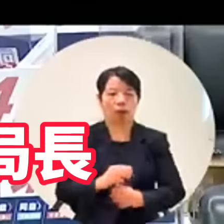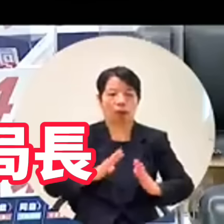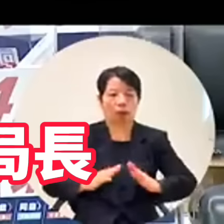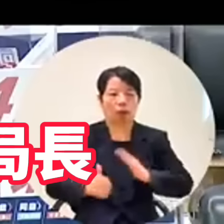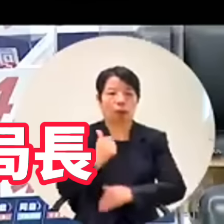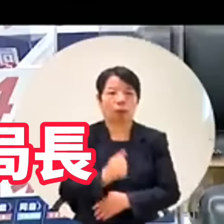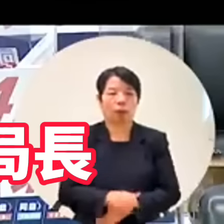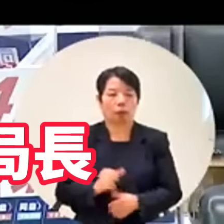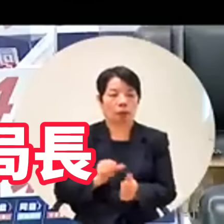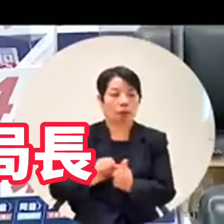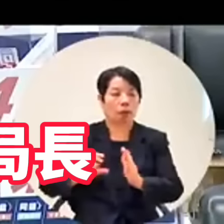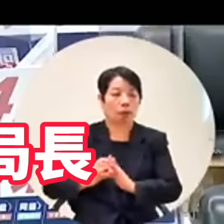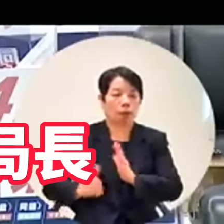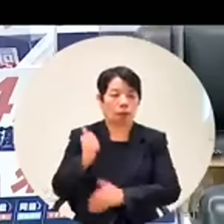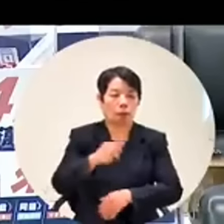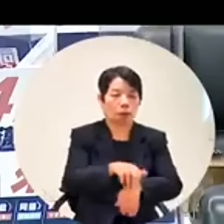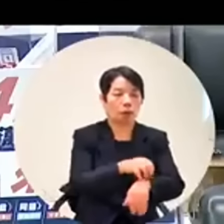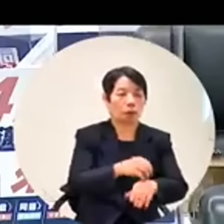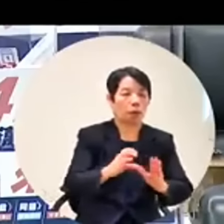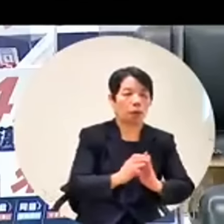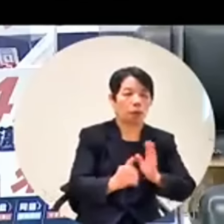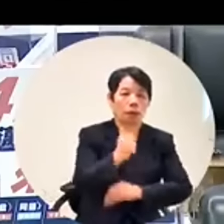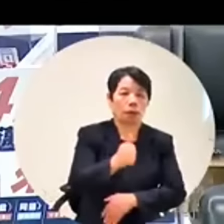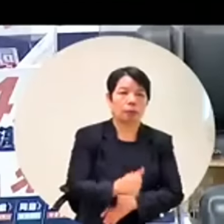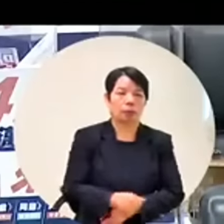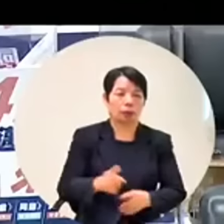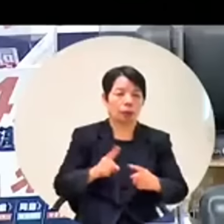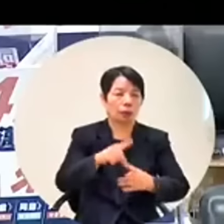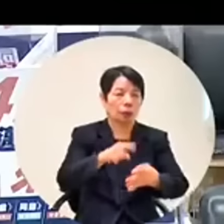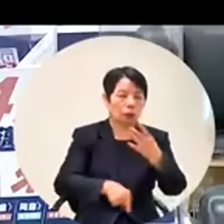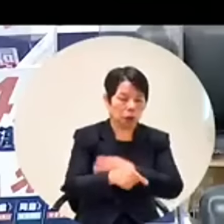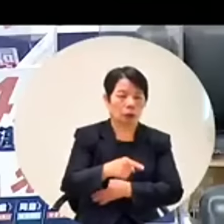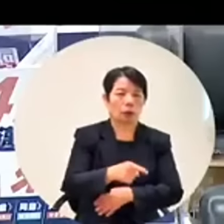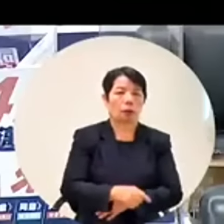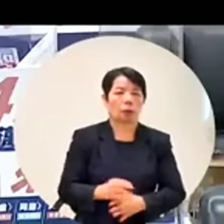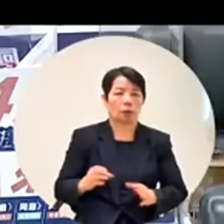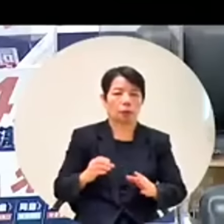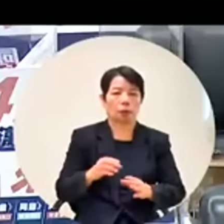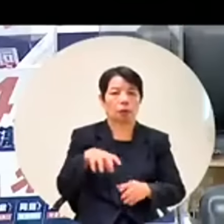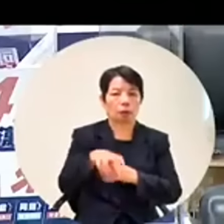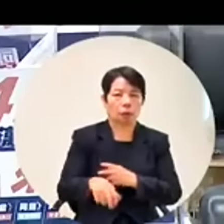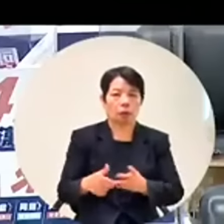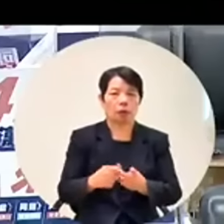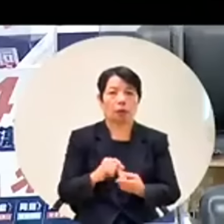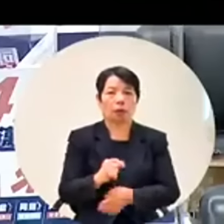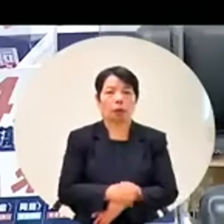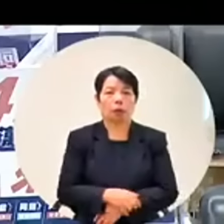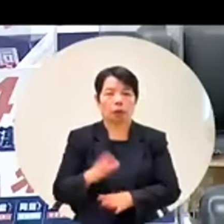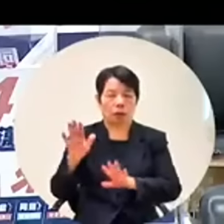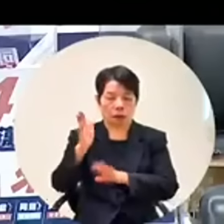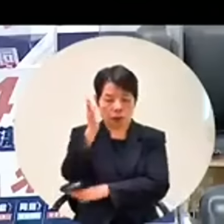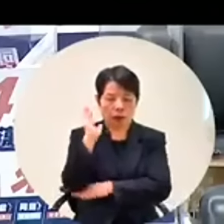副局長還有侯局長 人事處長 政風處長 請撤場 為什麼